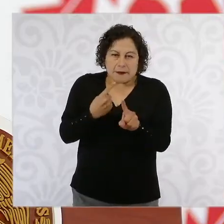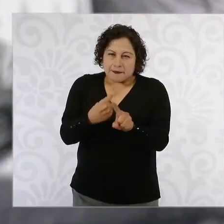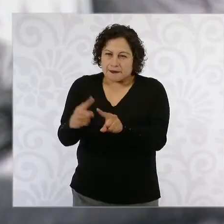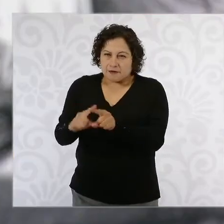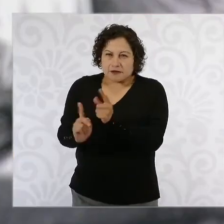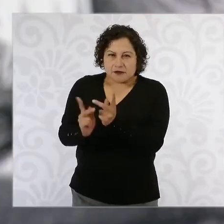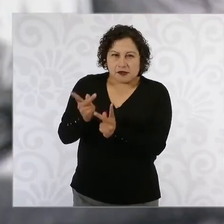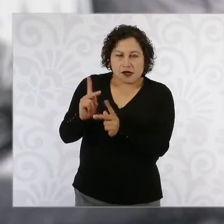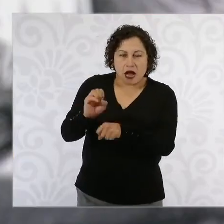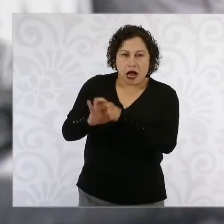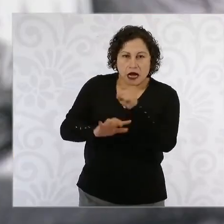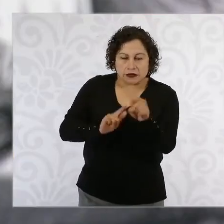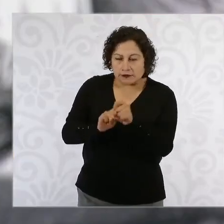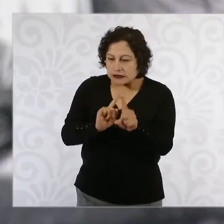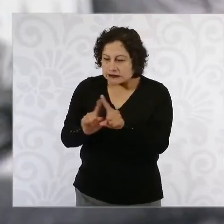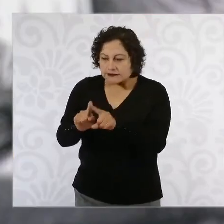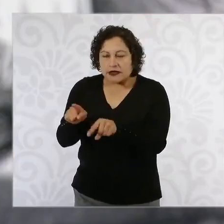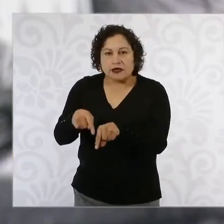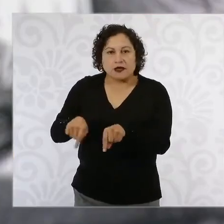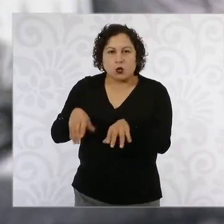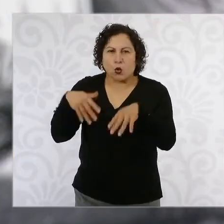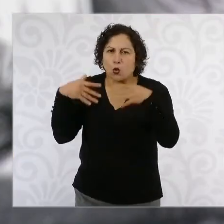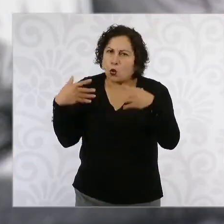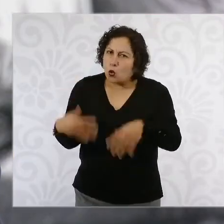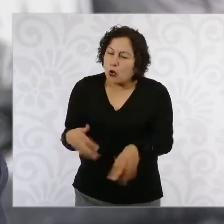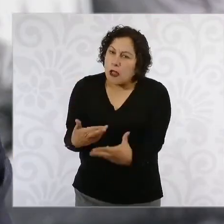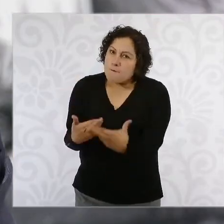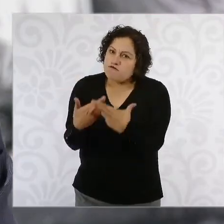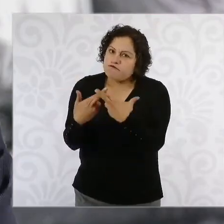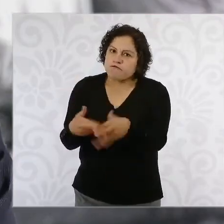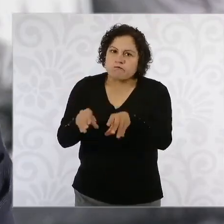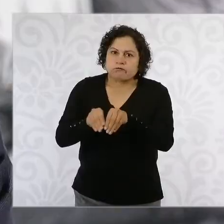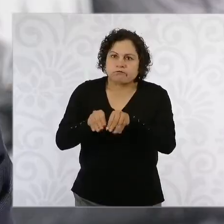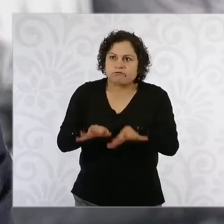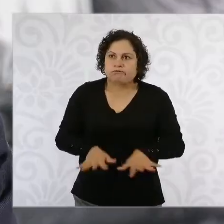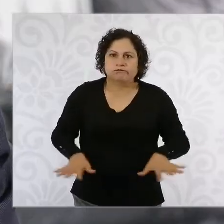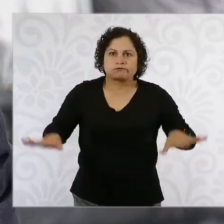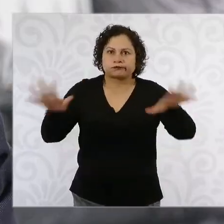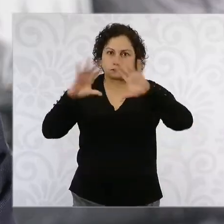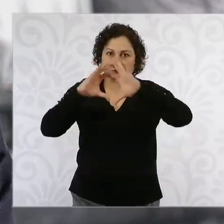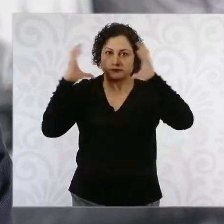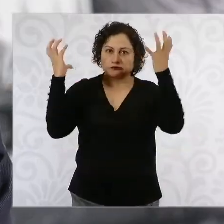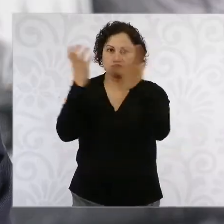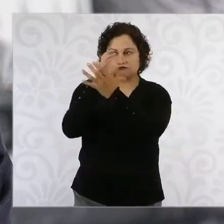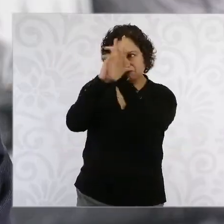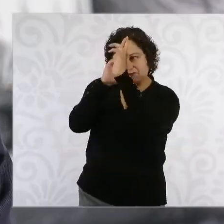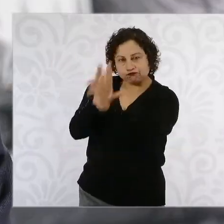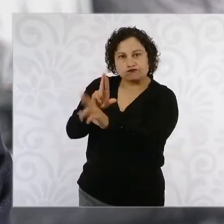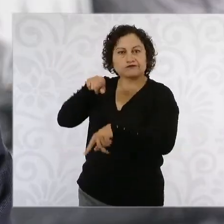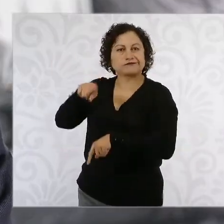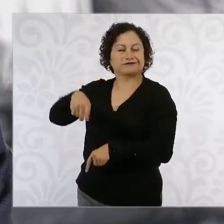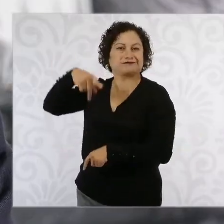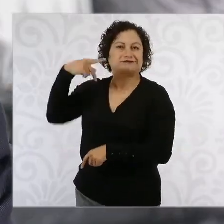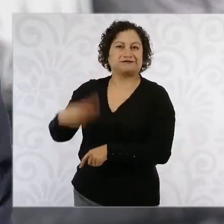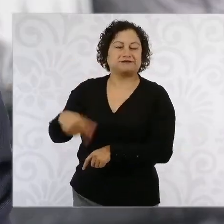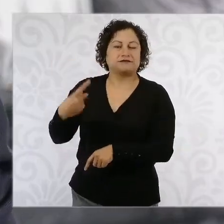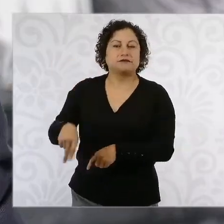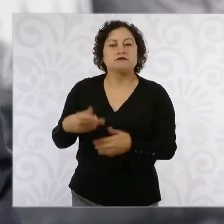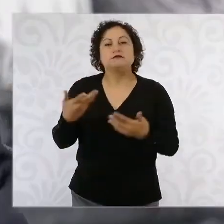como patrimonio de la humanidad y lo que se está haciendo cuando se habla de impedir que prospere